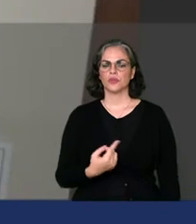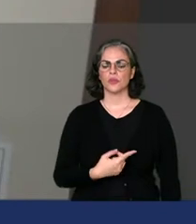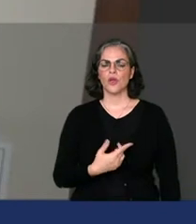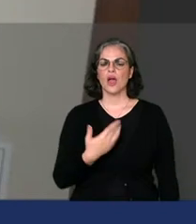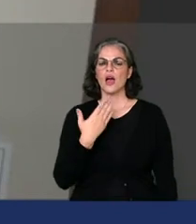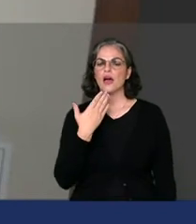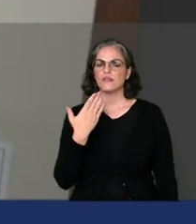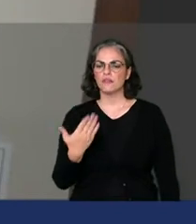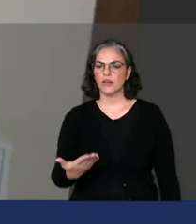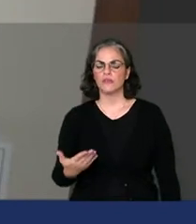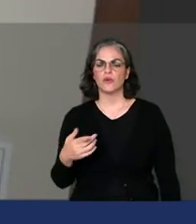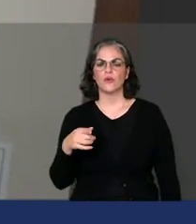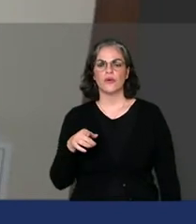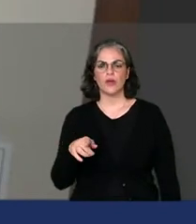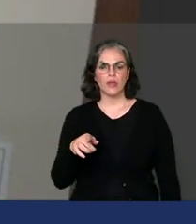ISSO NÓS SOMOS FAVORÁVEIS A